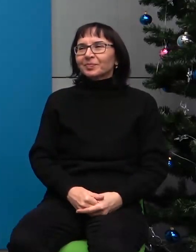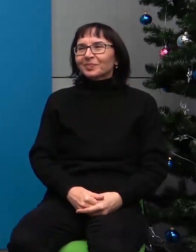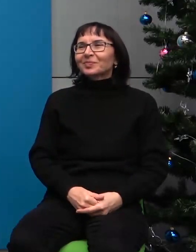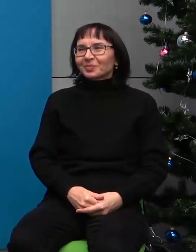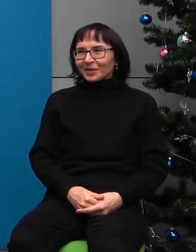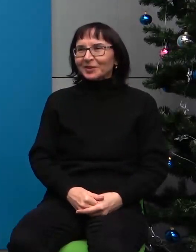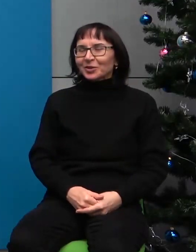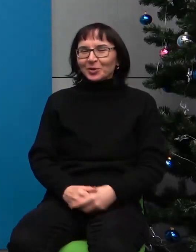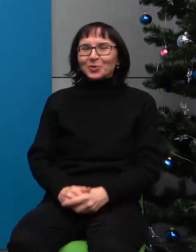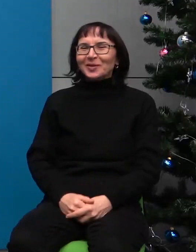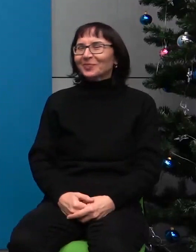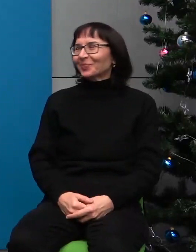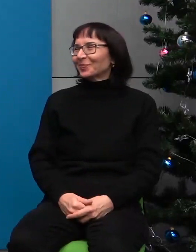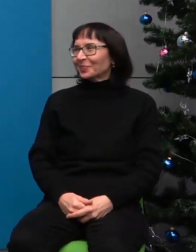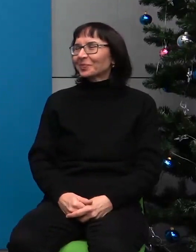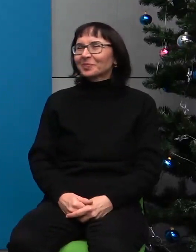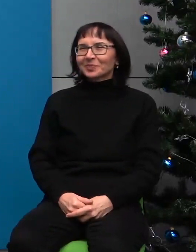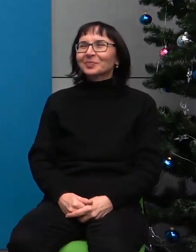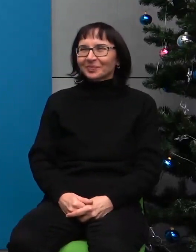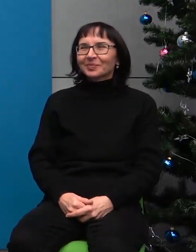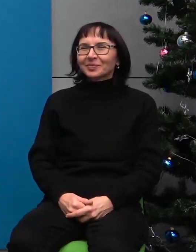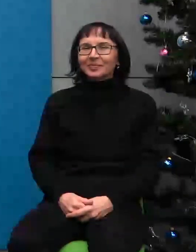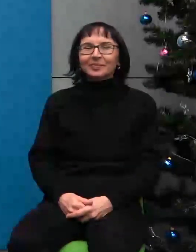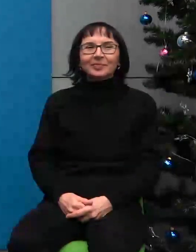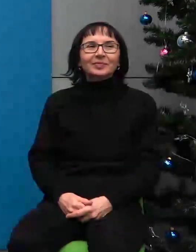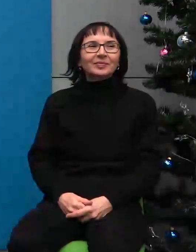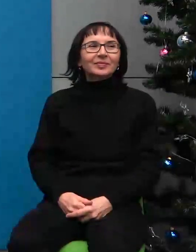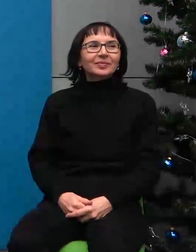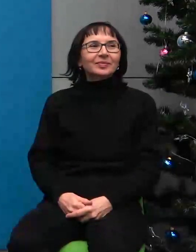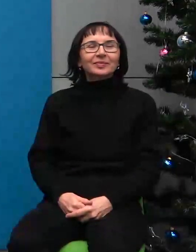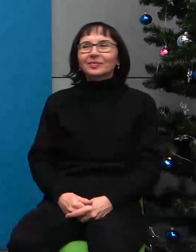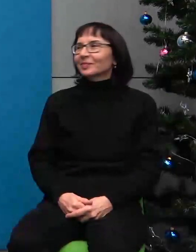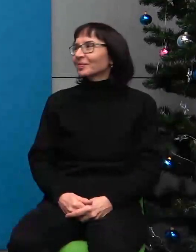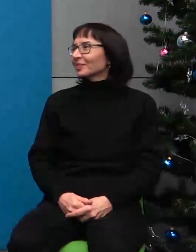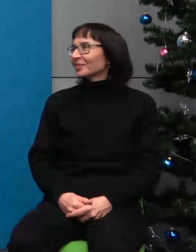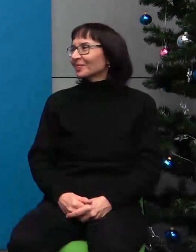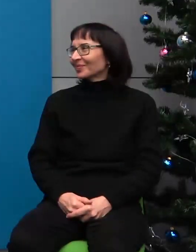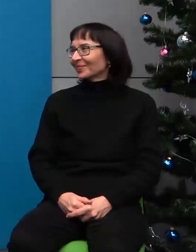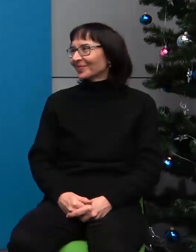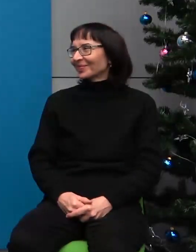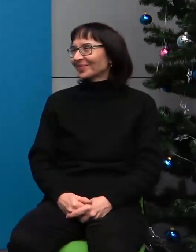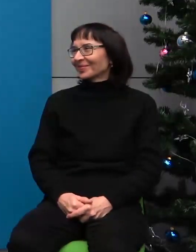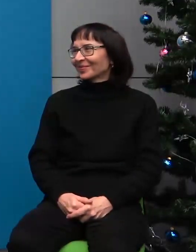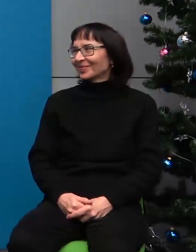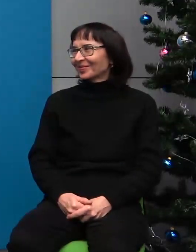Czy jeszcze jakieś pytania? Ja przepraszam, że tyle mówię.